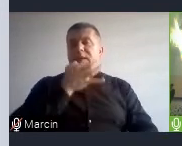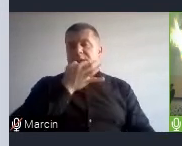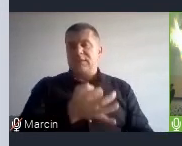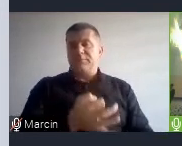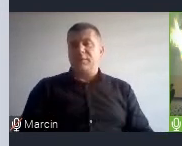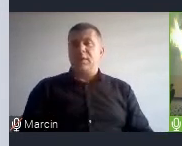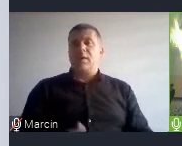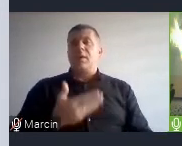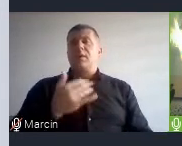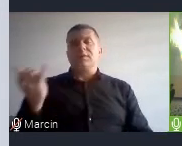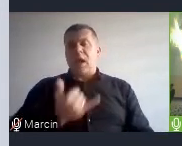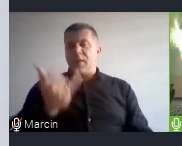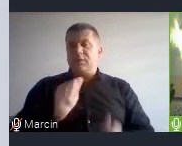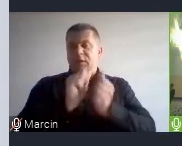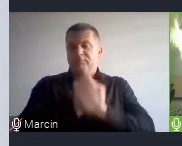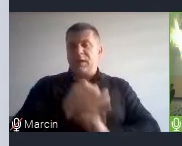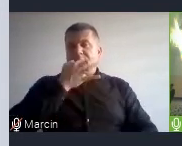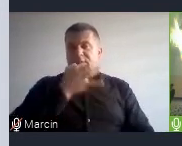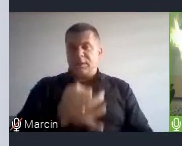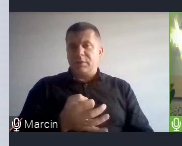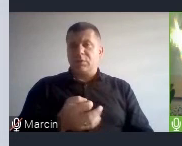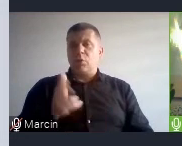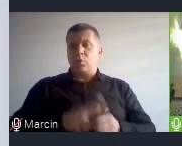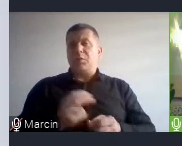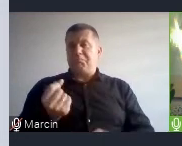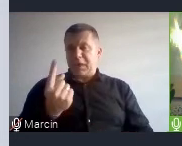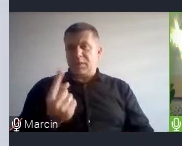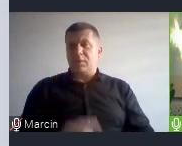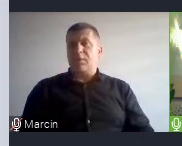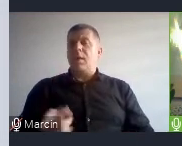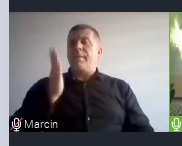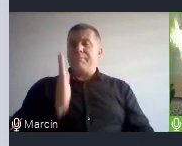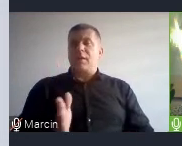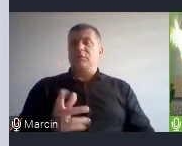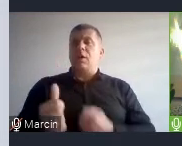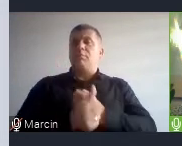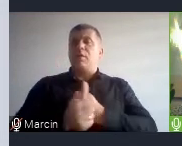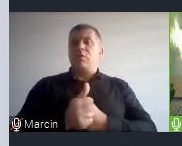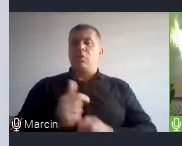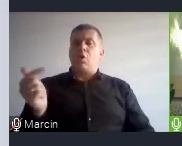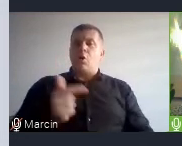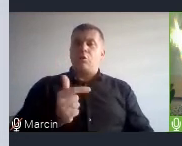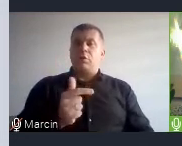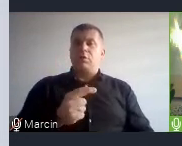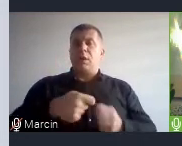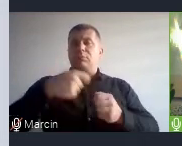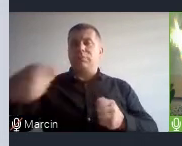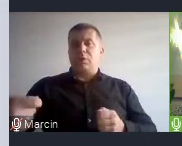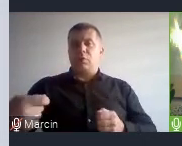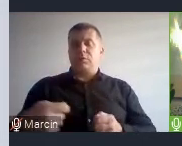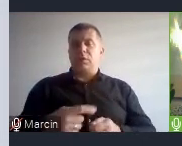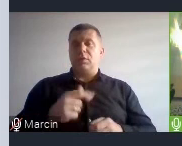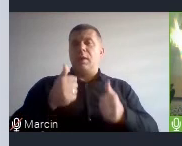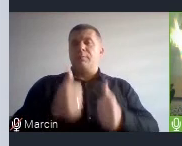Niemal zawsze zmiana zapytania, która się pojawia, będzie powodowała konieczność przedłużenia postępowania.